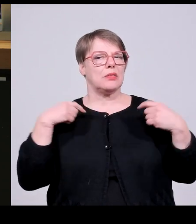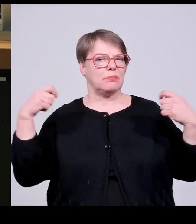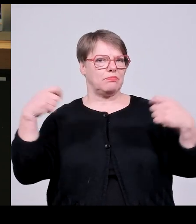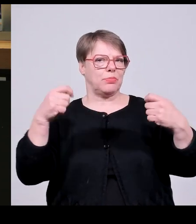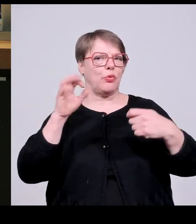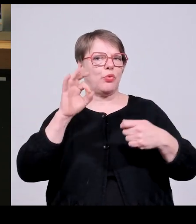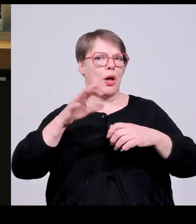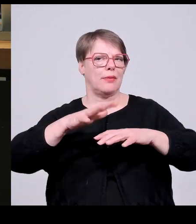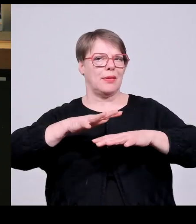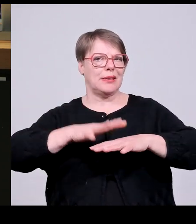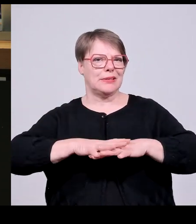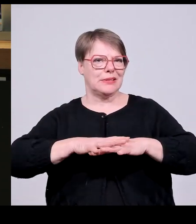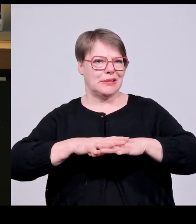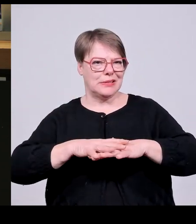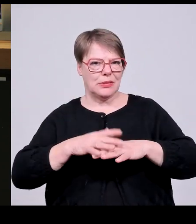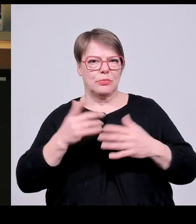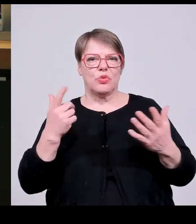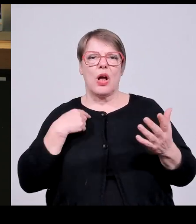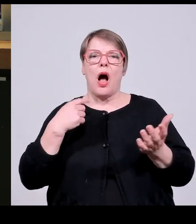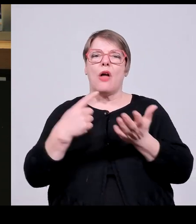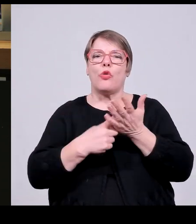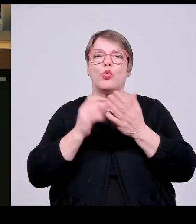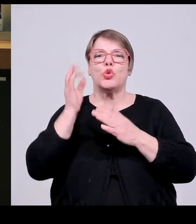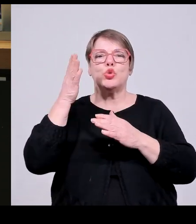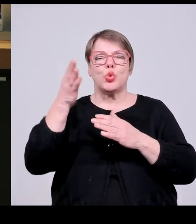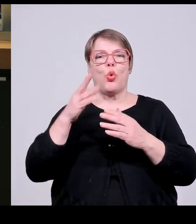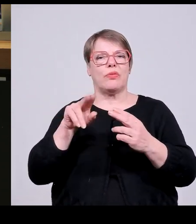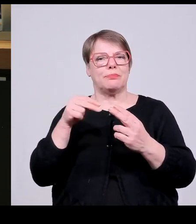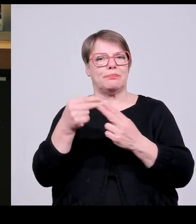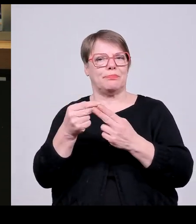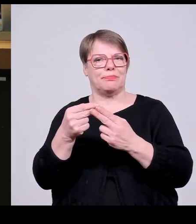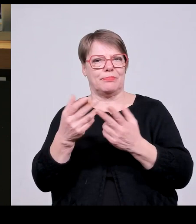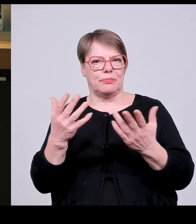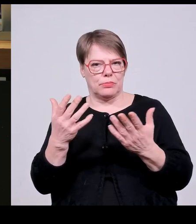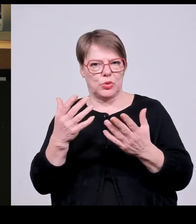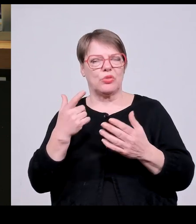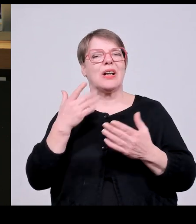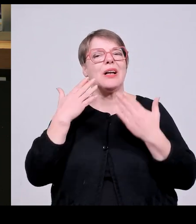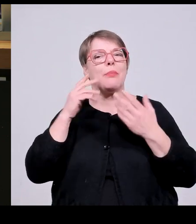einsetzen wollen, haben wir nicht nur die Aufgabenstellung Stromnetz das ist hier nicht das Thema die Rede